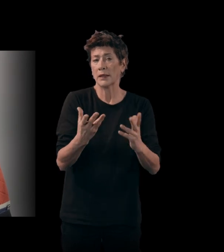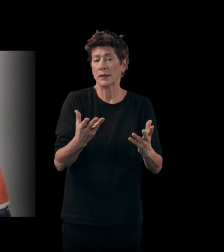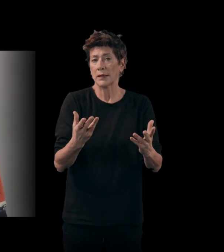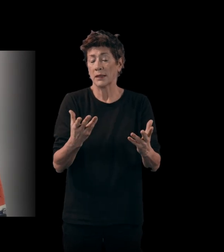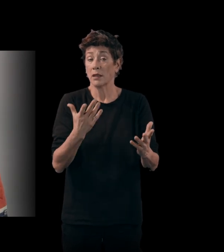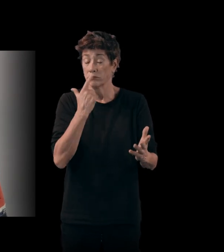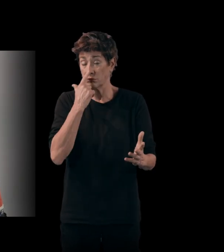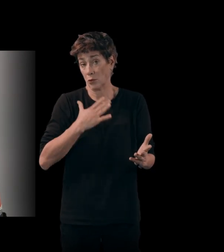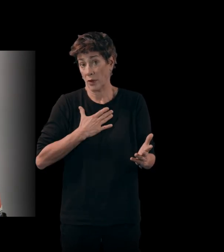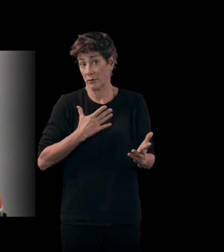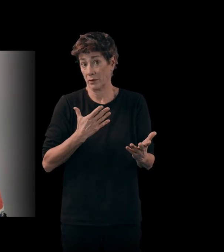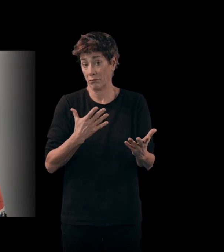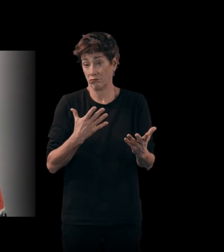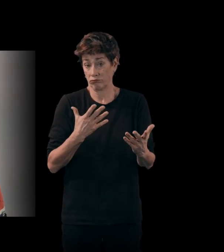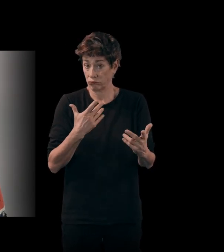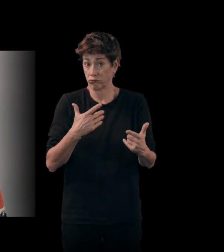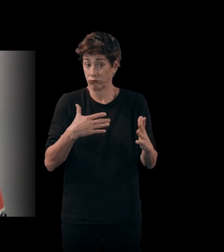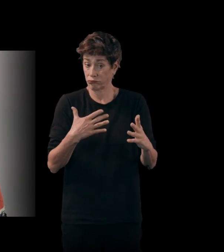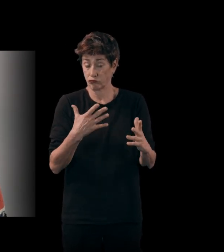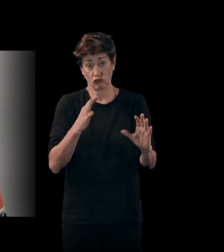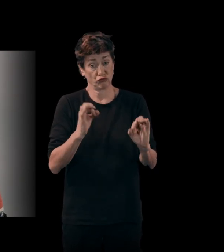Il m’a semblé que ça marchait assez vite ensemble.